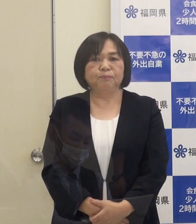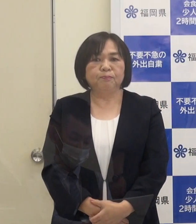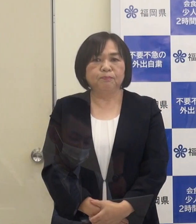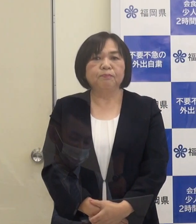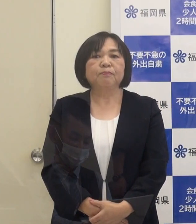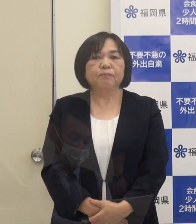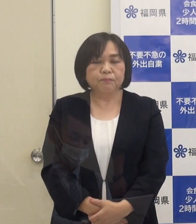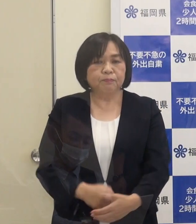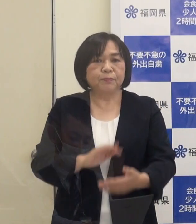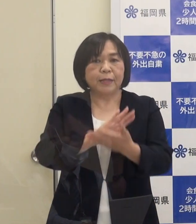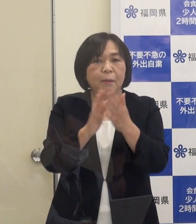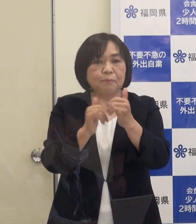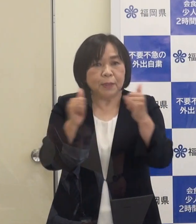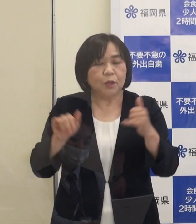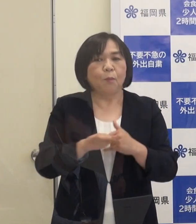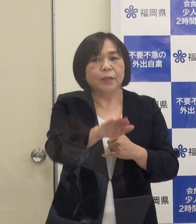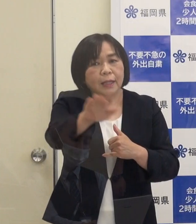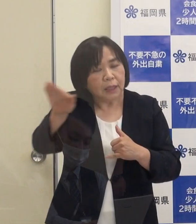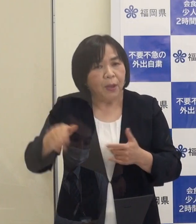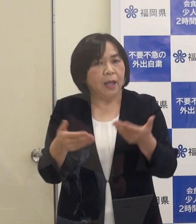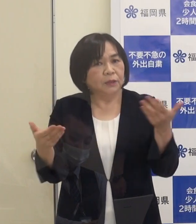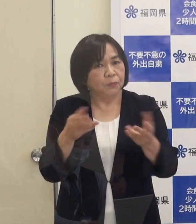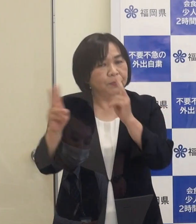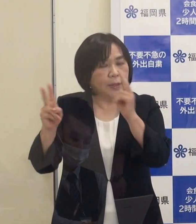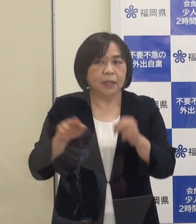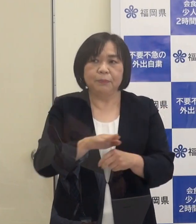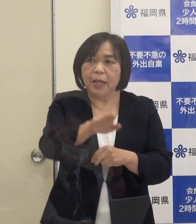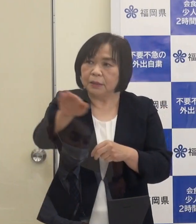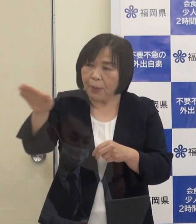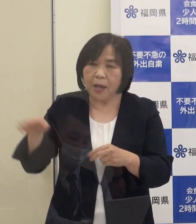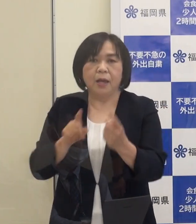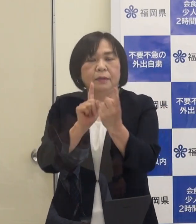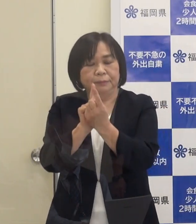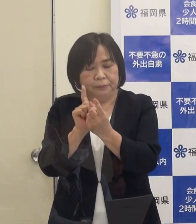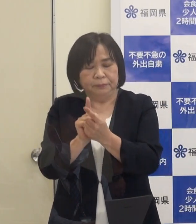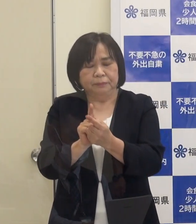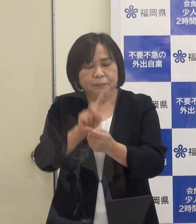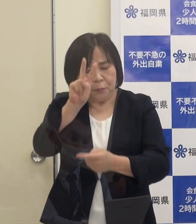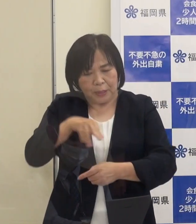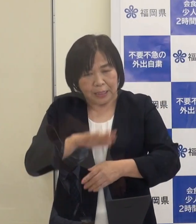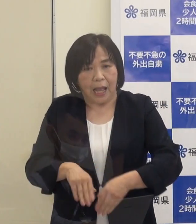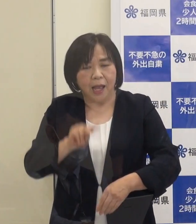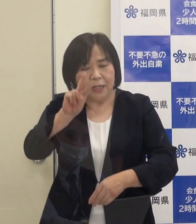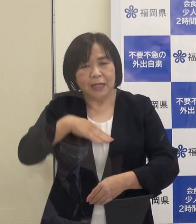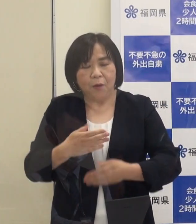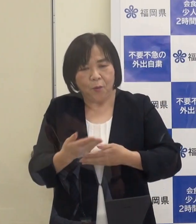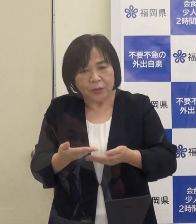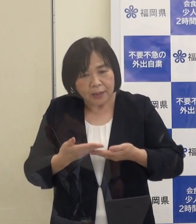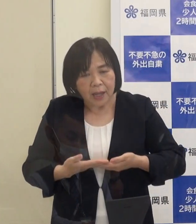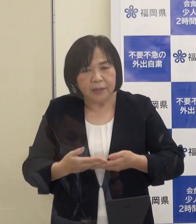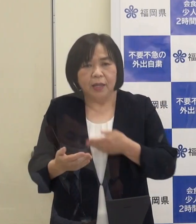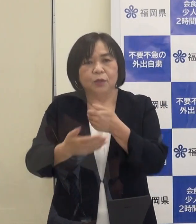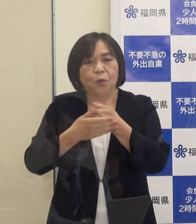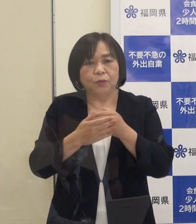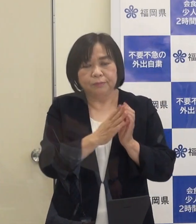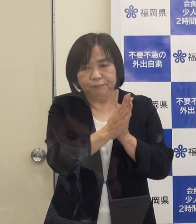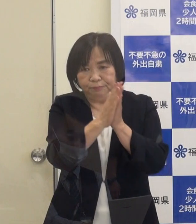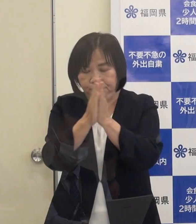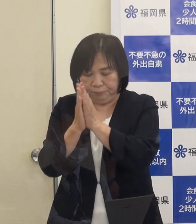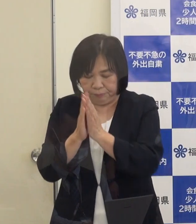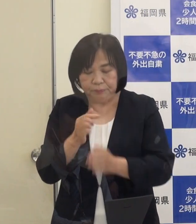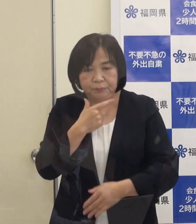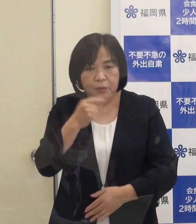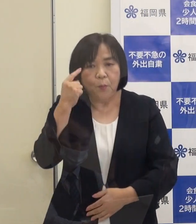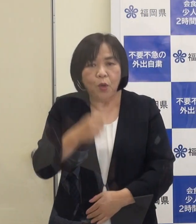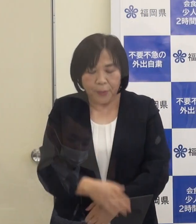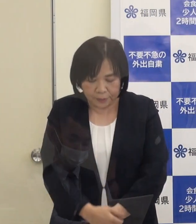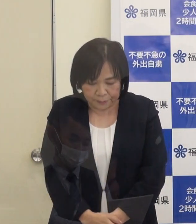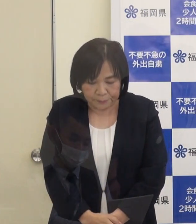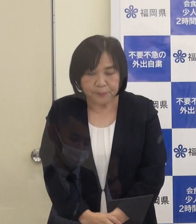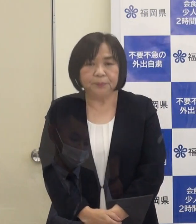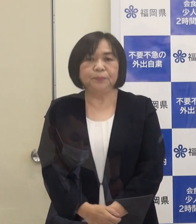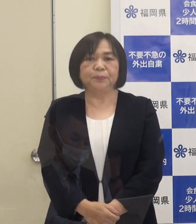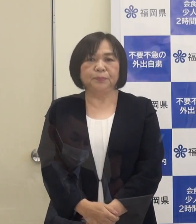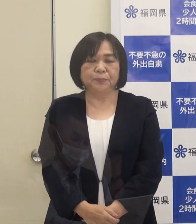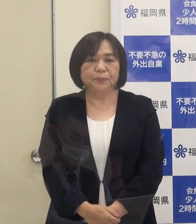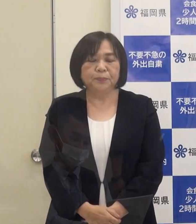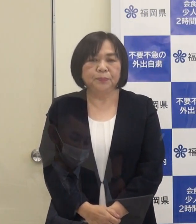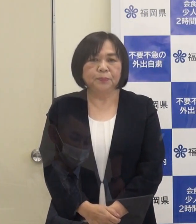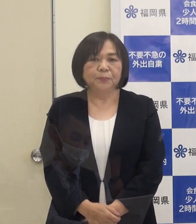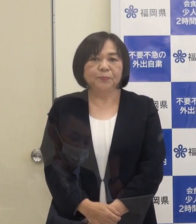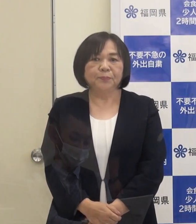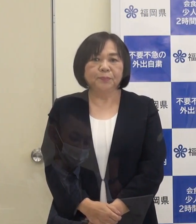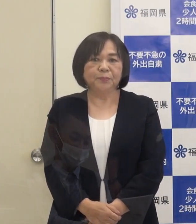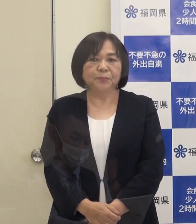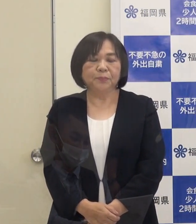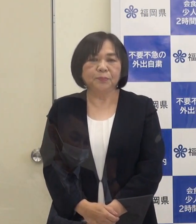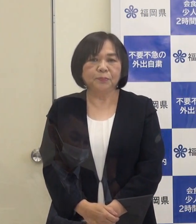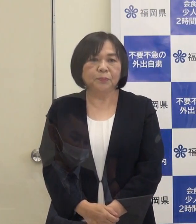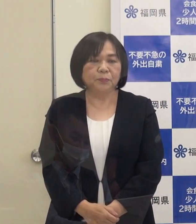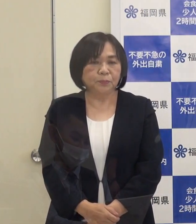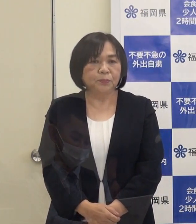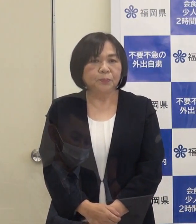県民の皆さん 事業者の皆さんには 何卒 ご理解をいただき ご協力を賜りますようお願いします